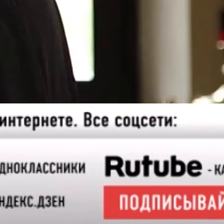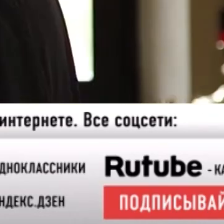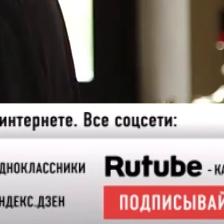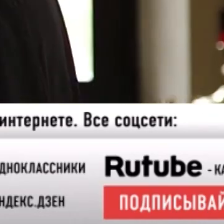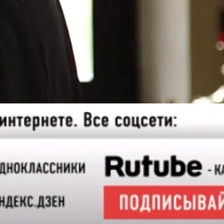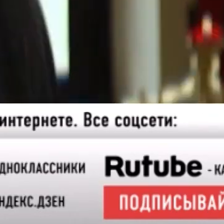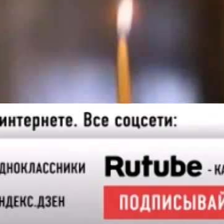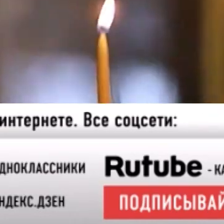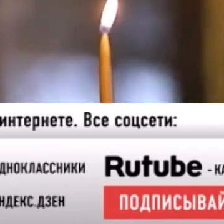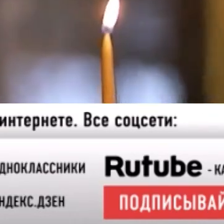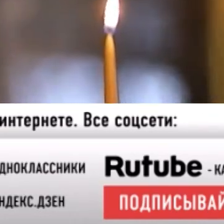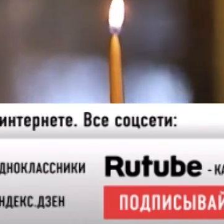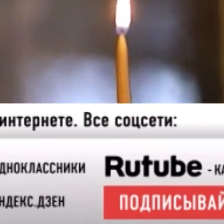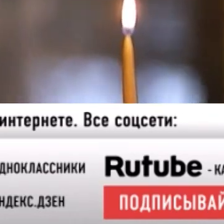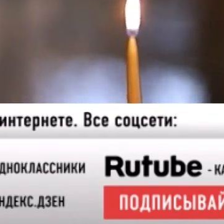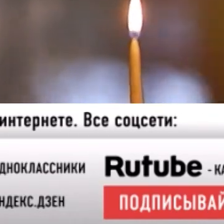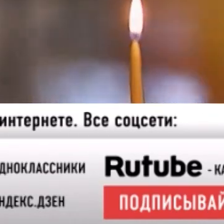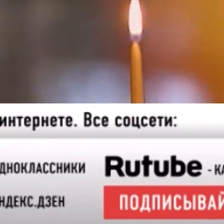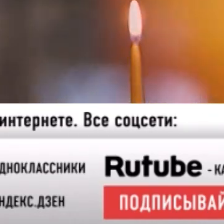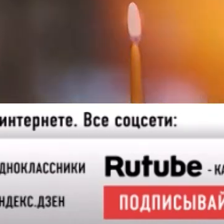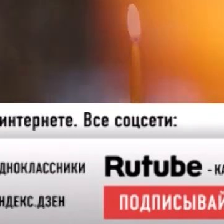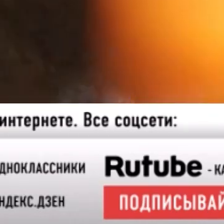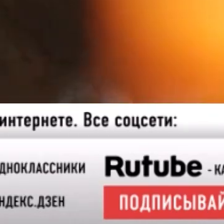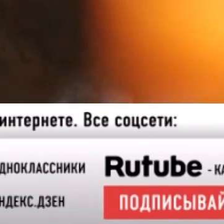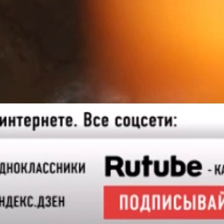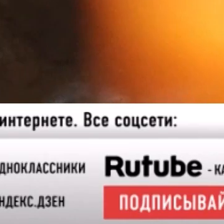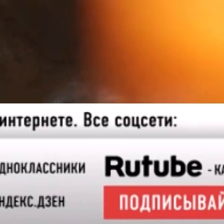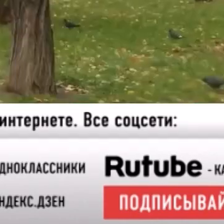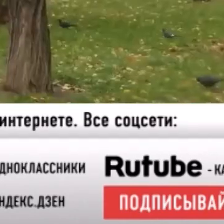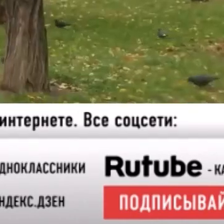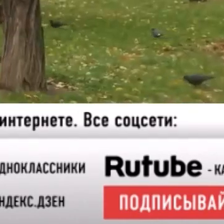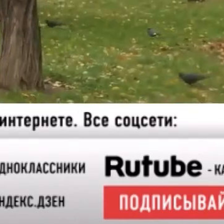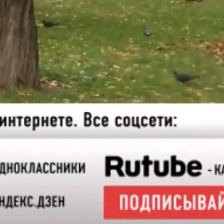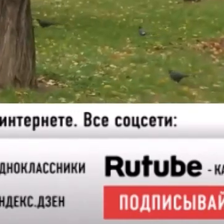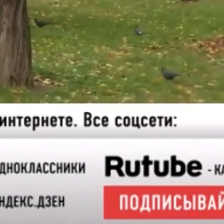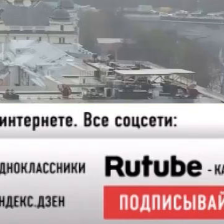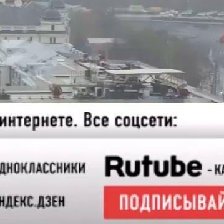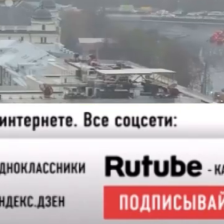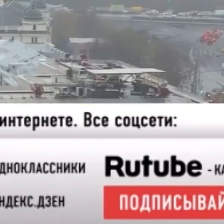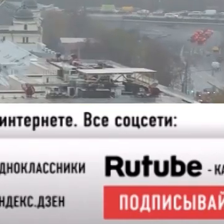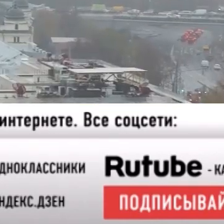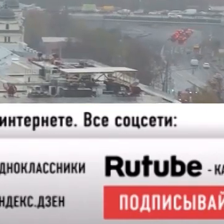и Данил Галицкий разгадать русскую тайну Как и почему Москва стала центром православной